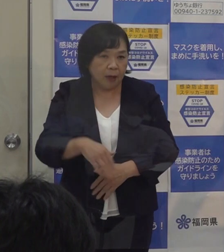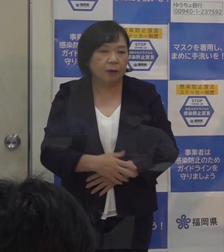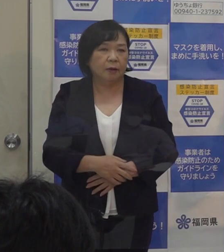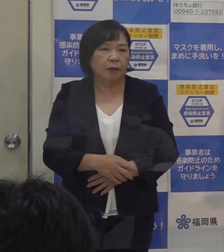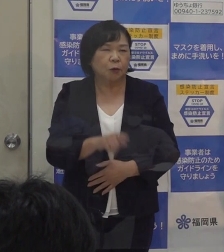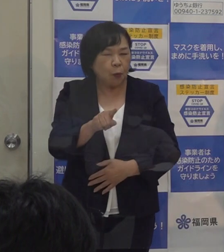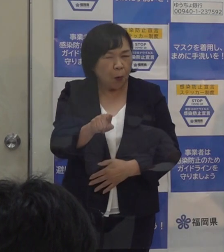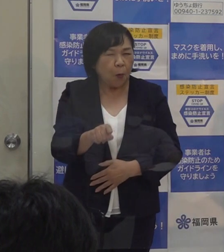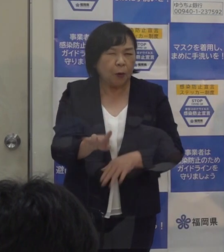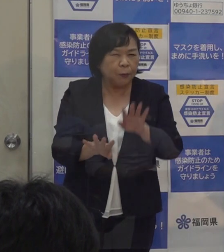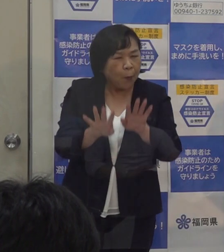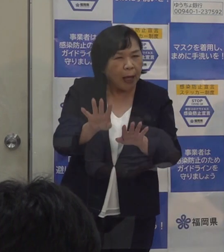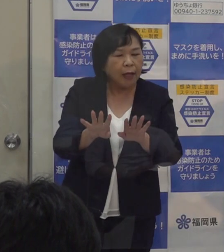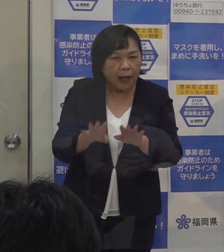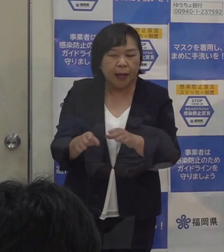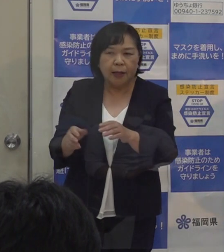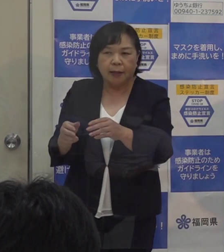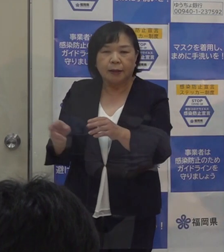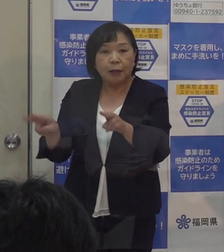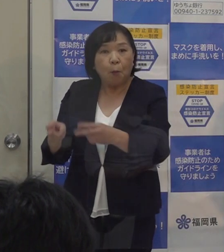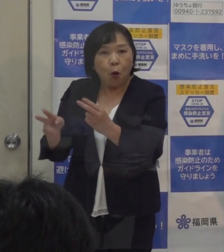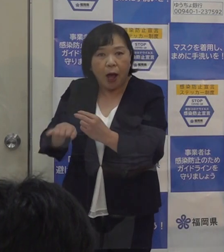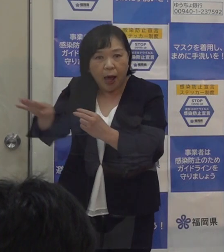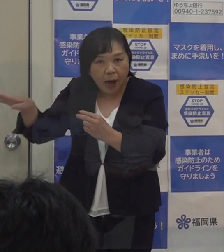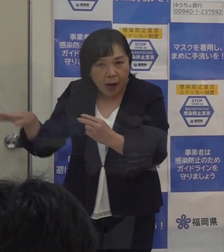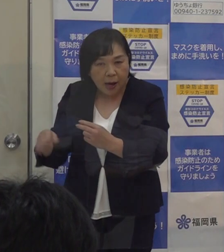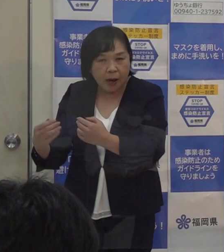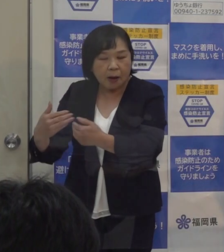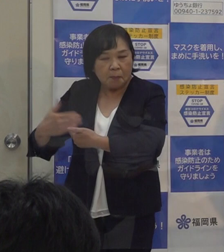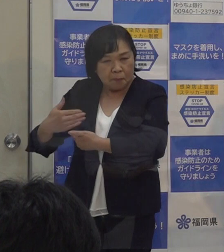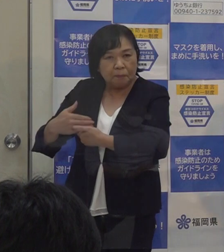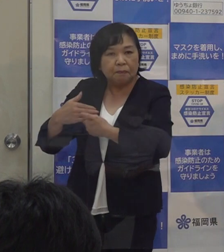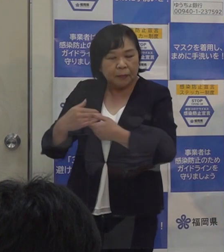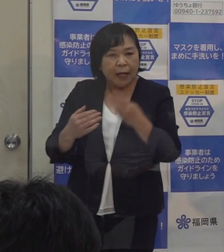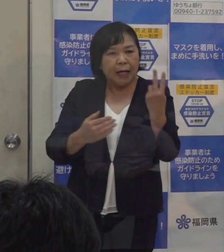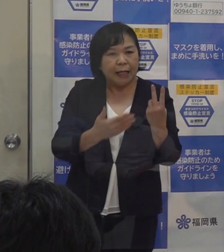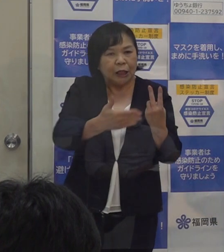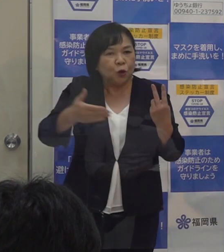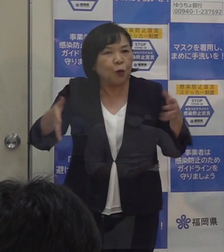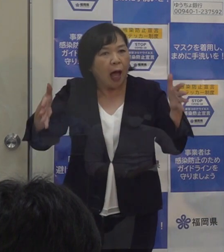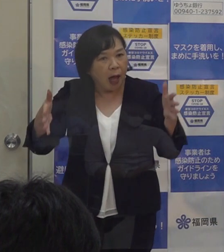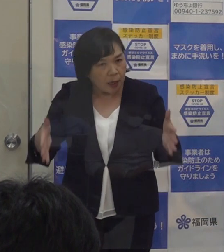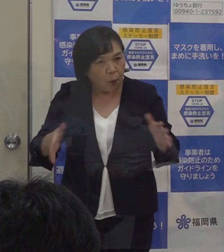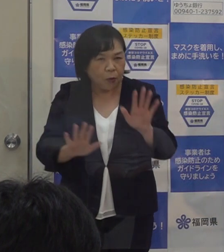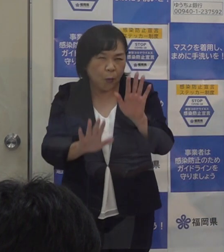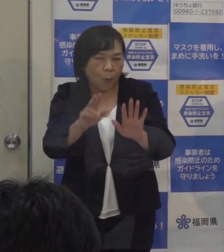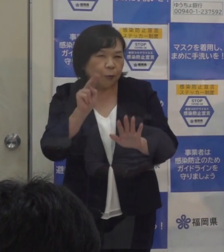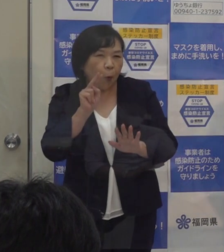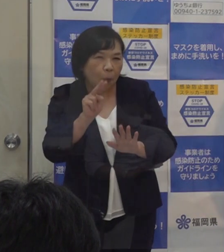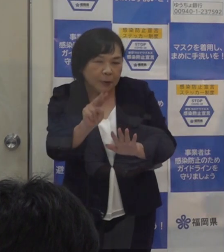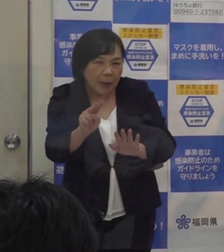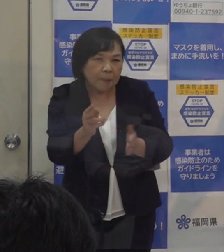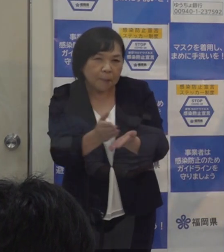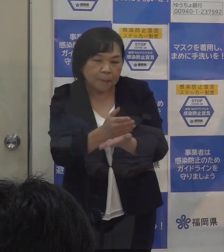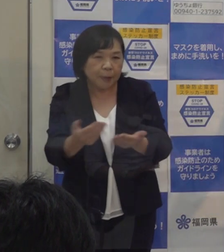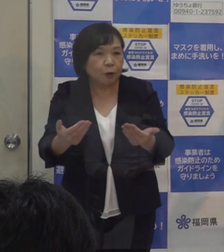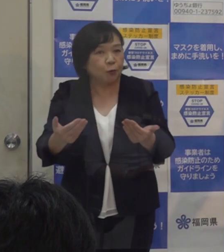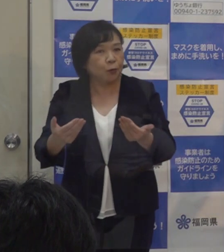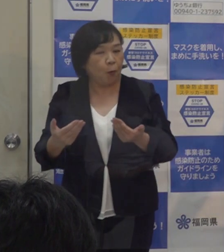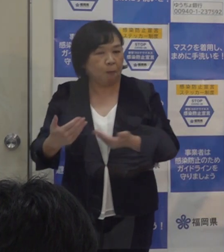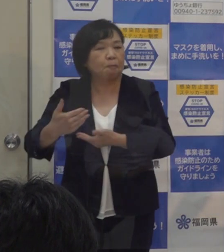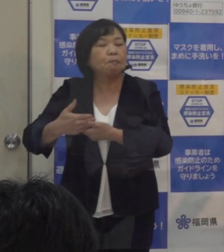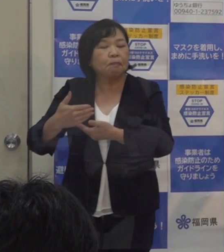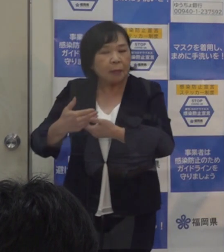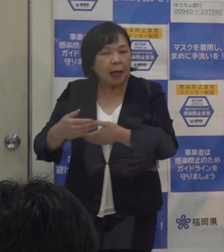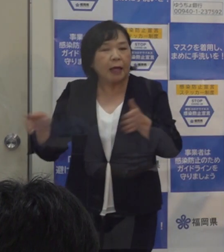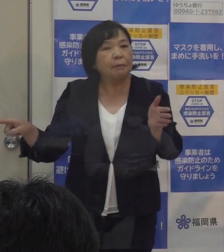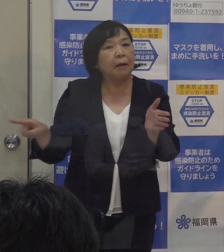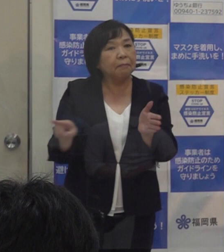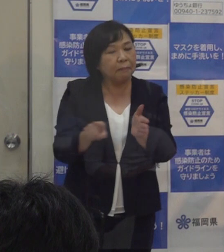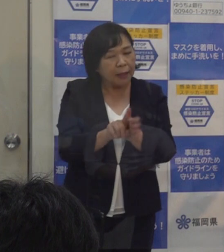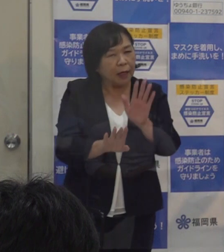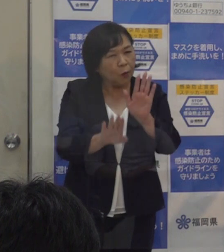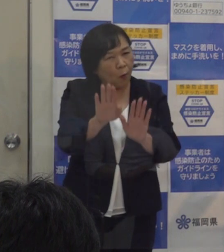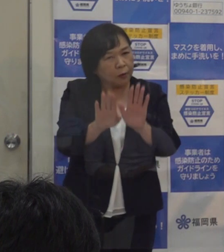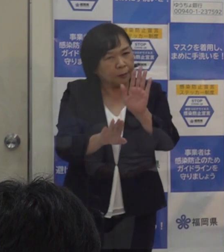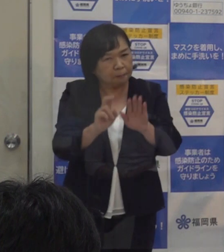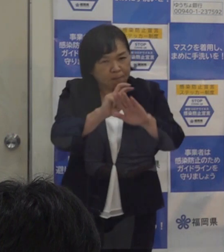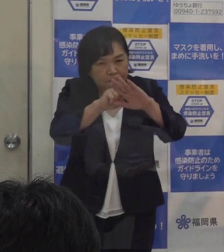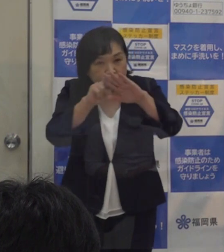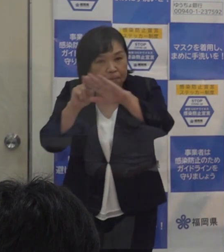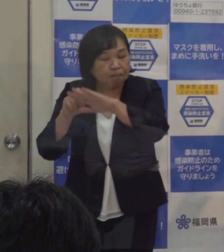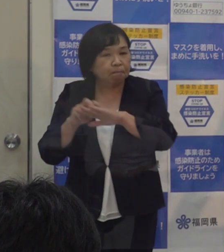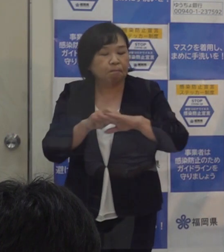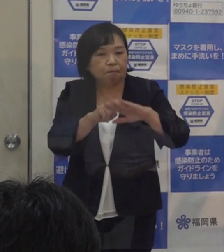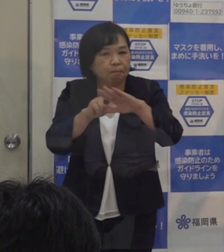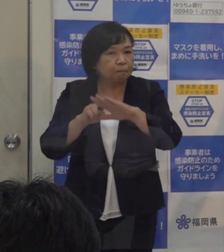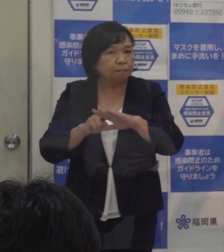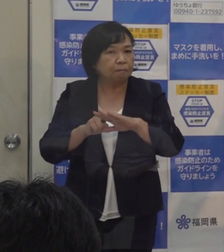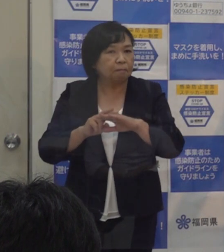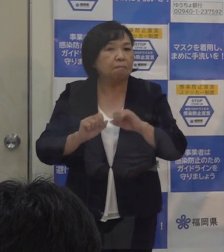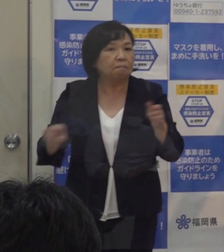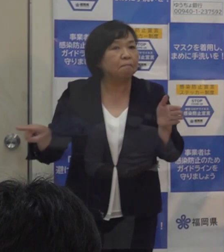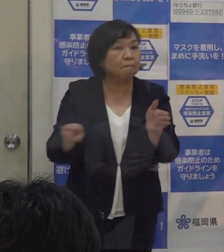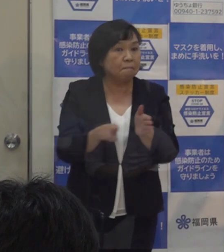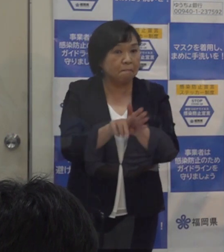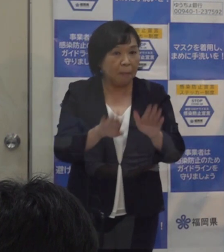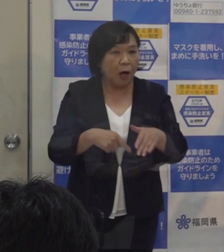専門家のご意見も聞きまして その４連休の後の１週間から２週間 様子を見るということで 今日まで感染の状況を見てきたわけです